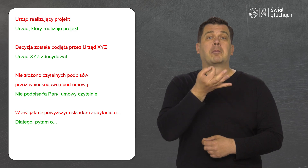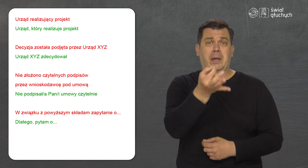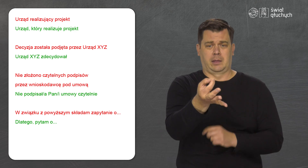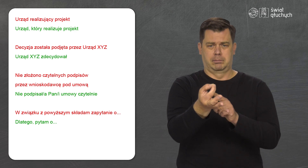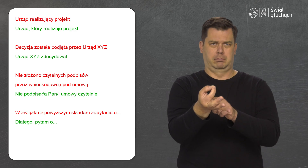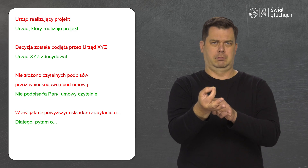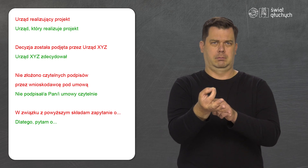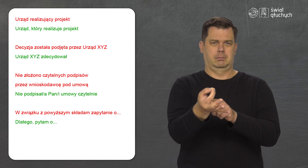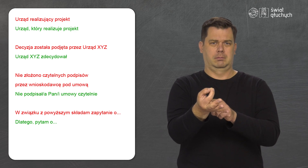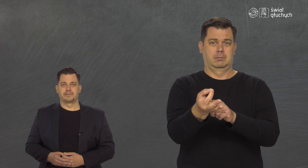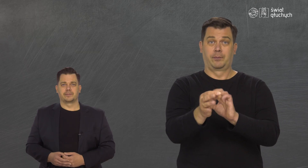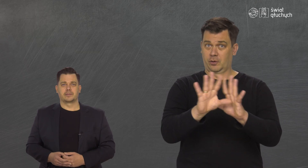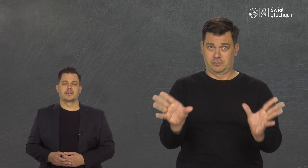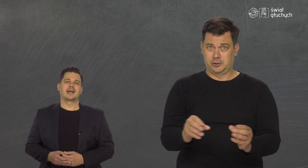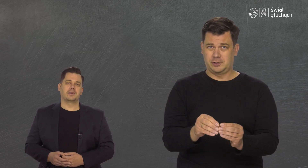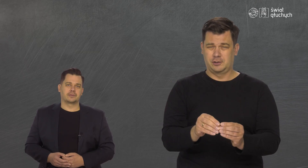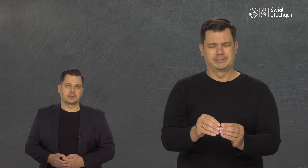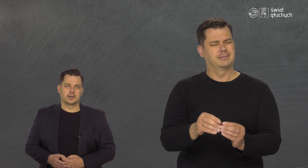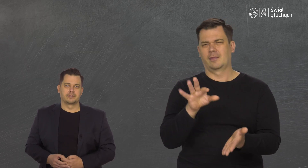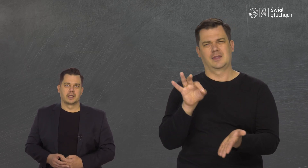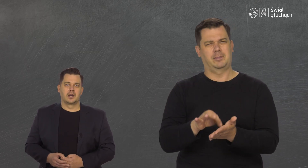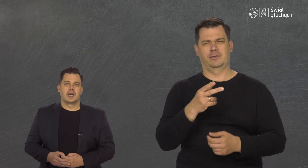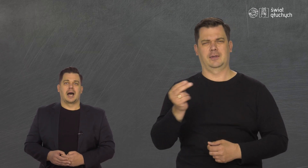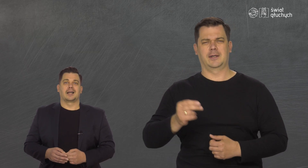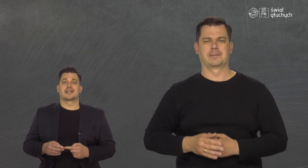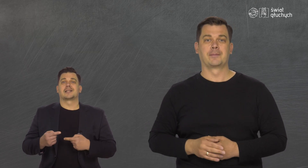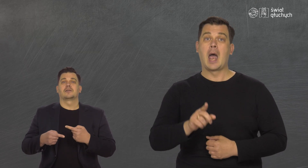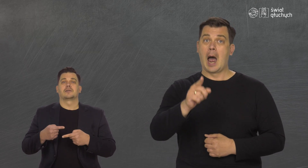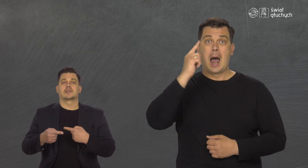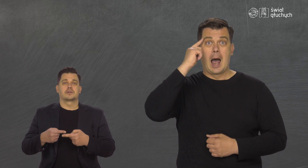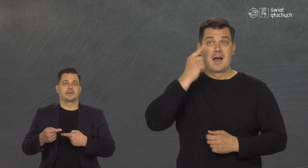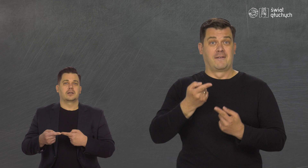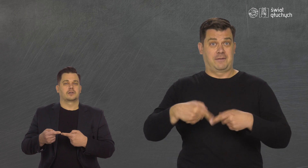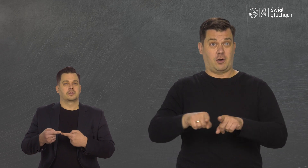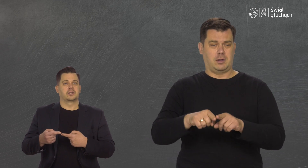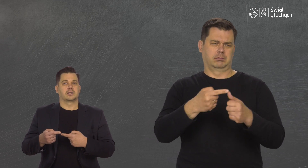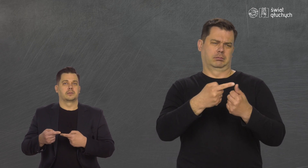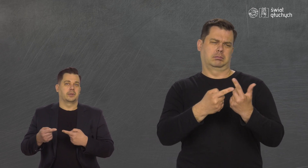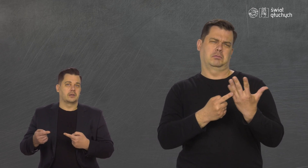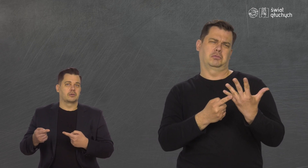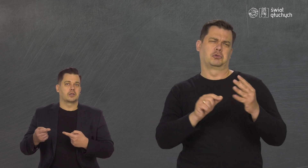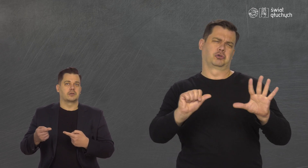Czy to wszystkie wskazówki? Na pewno nie. Ale zastosowanie chociażby tych sześciu,